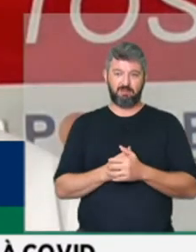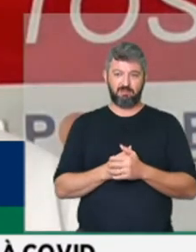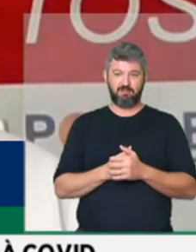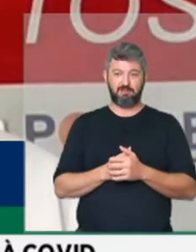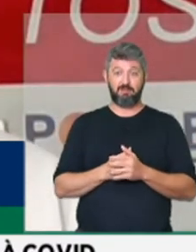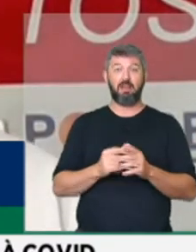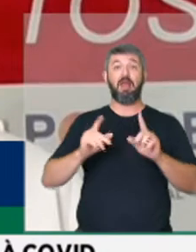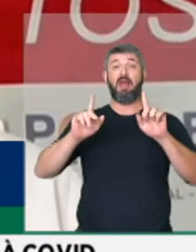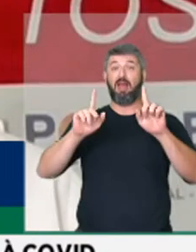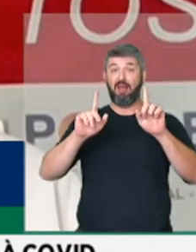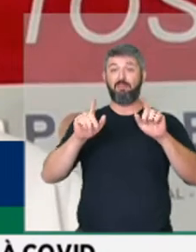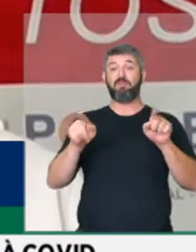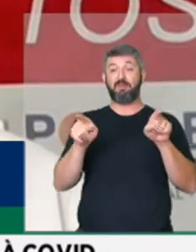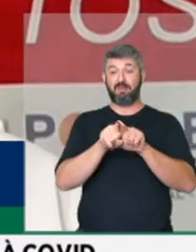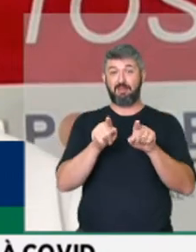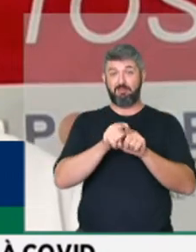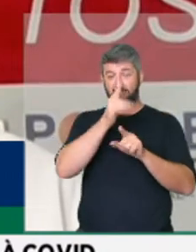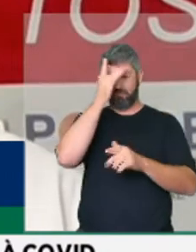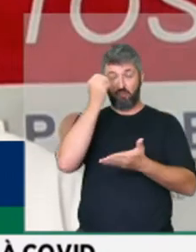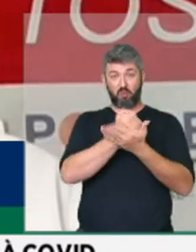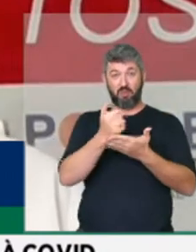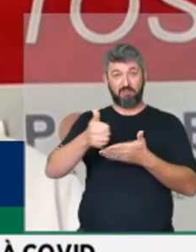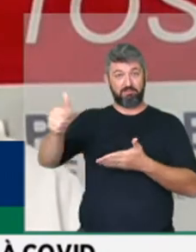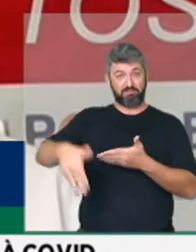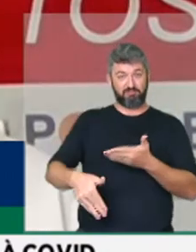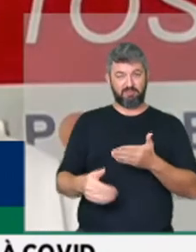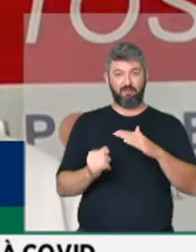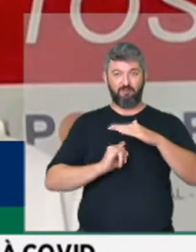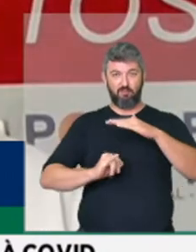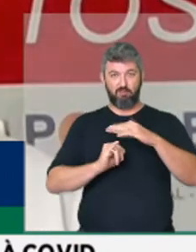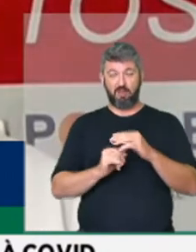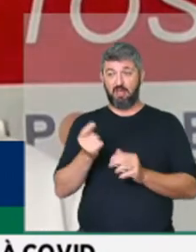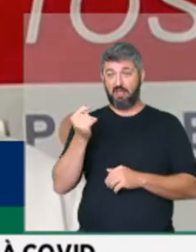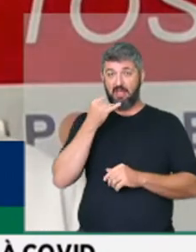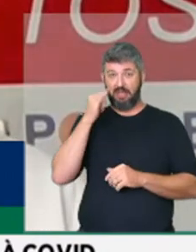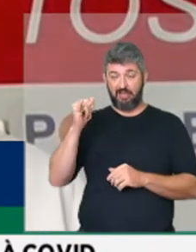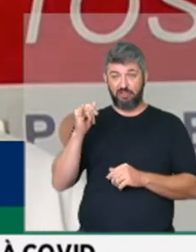LÁ EM CIMA, 14,5%, O ALUGUEL 23% NO ÚLTIMO ANO COM GÁS DE COZINHA, QUE O MINISTRO PAULO